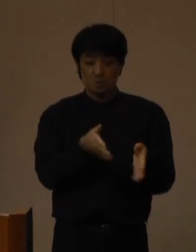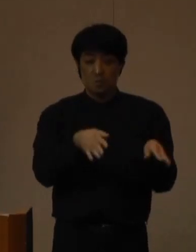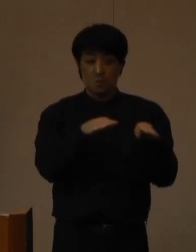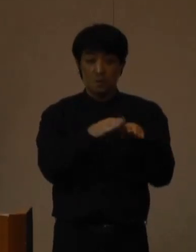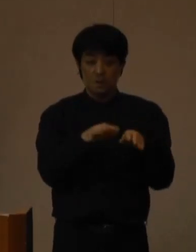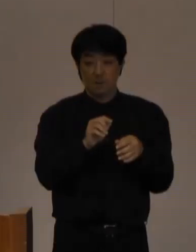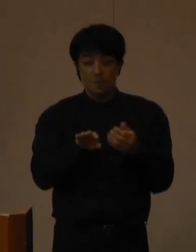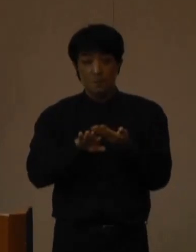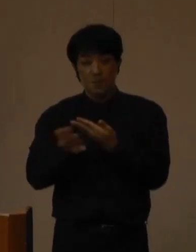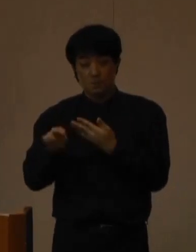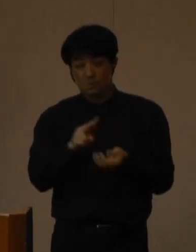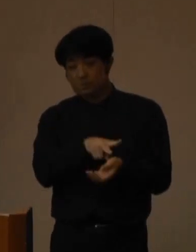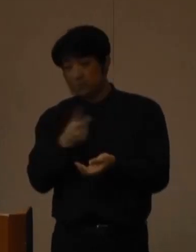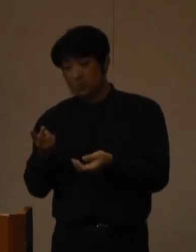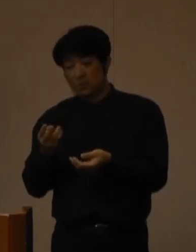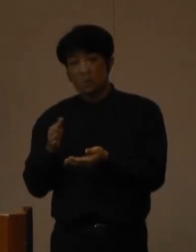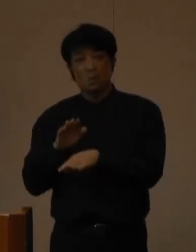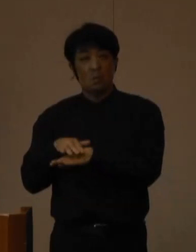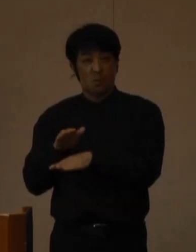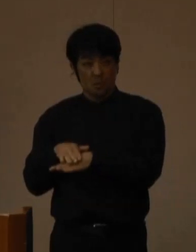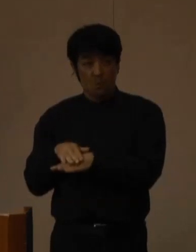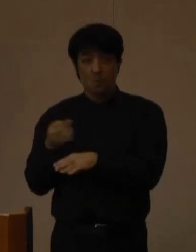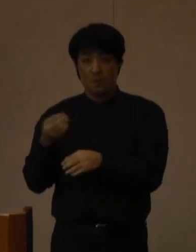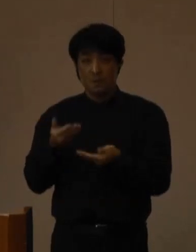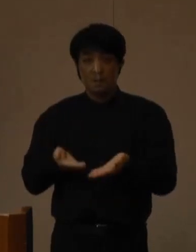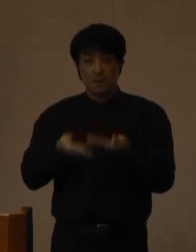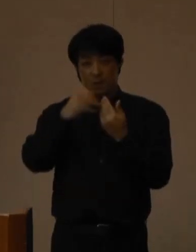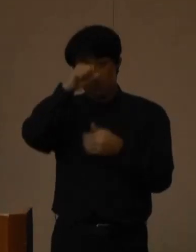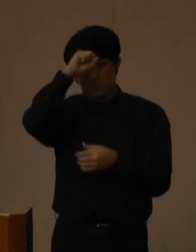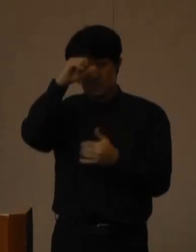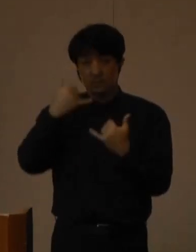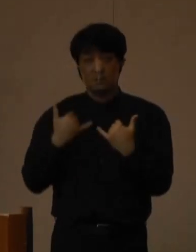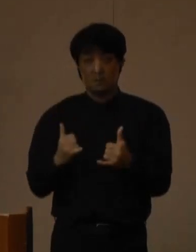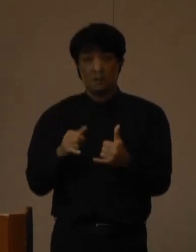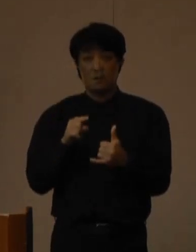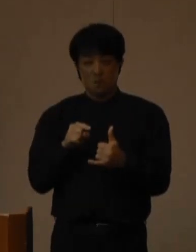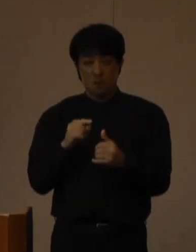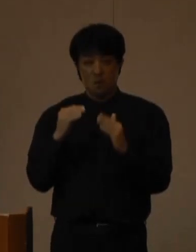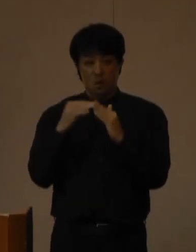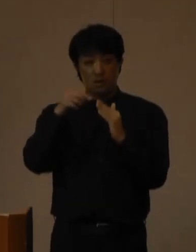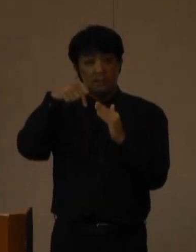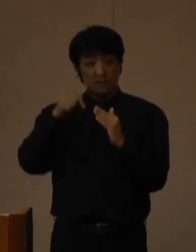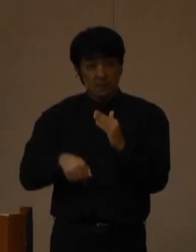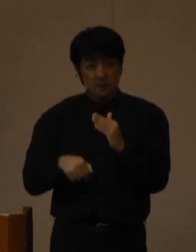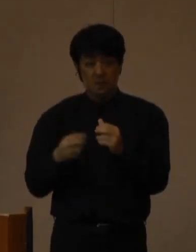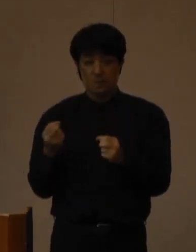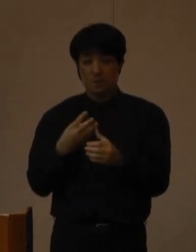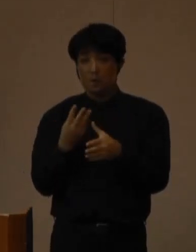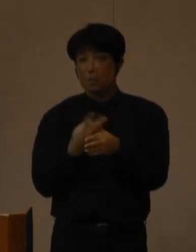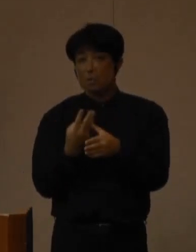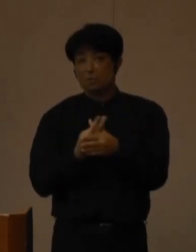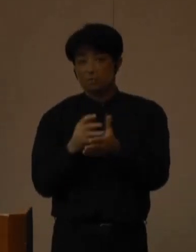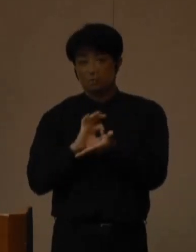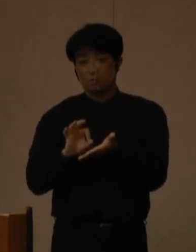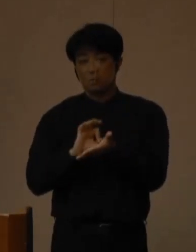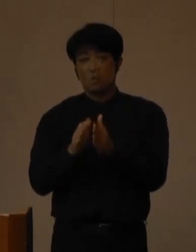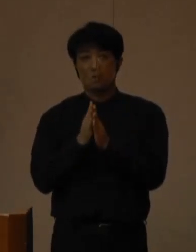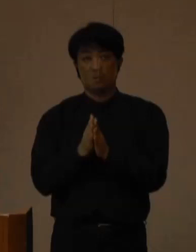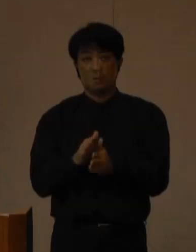軽症の方については、主にホテルや自宅での療養を進めてまいります。